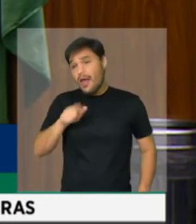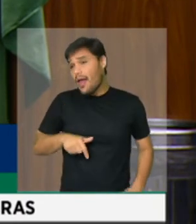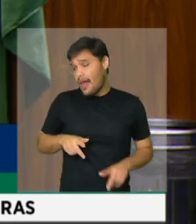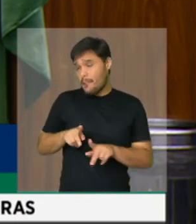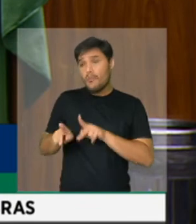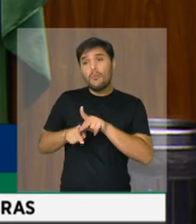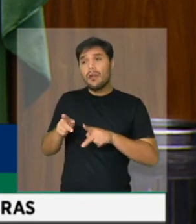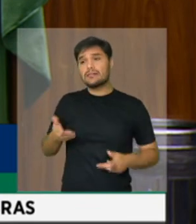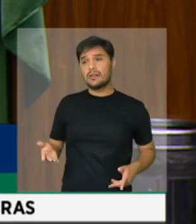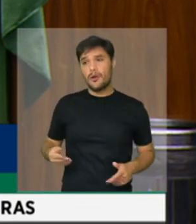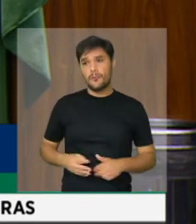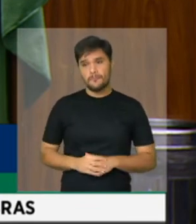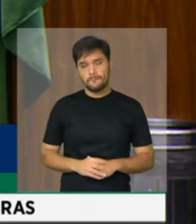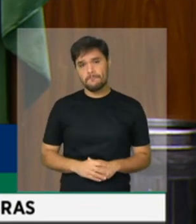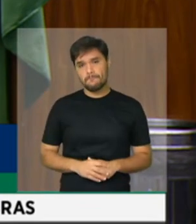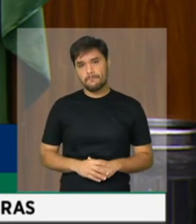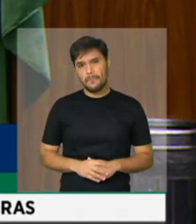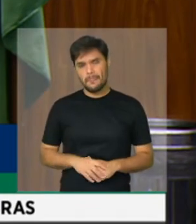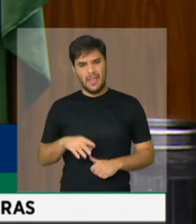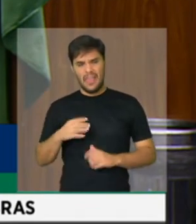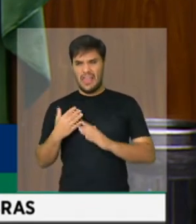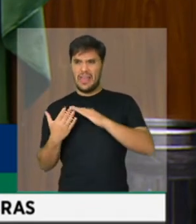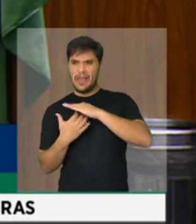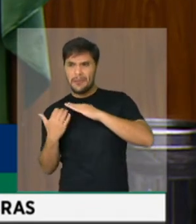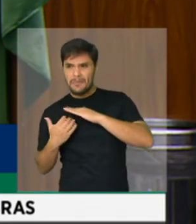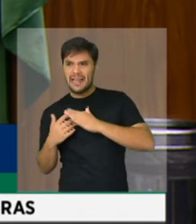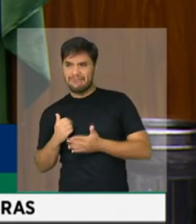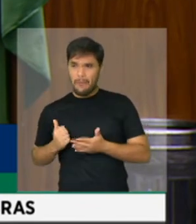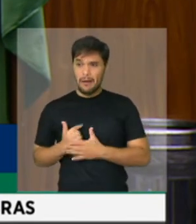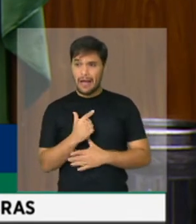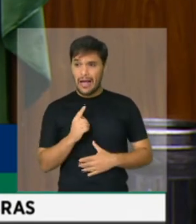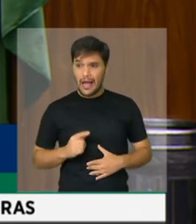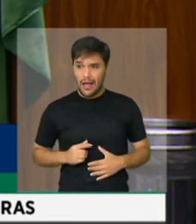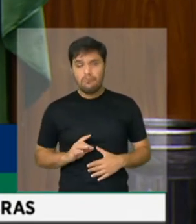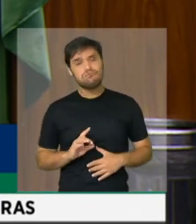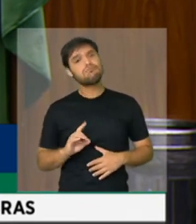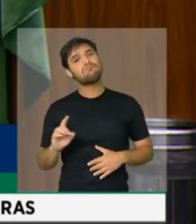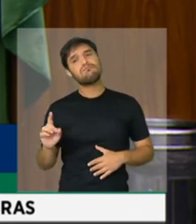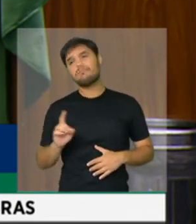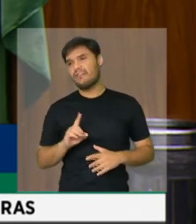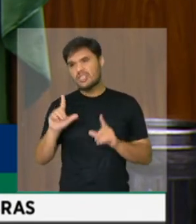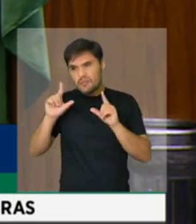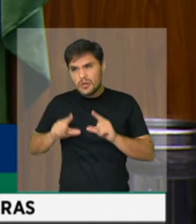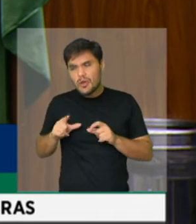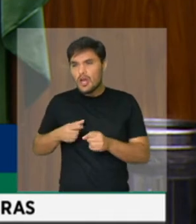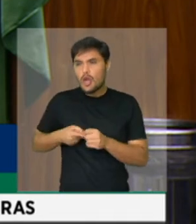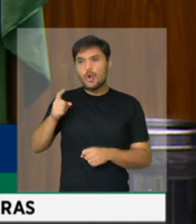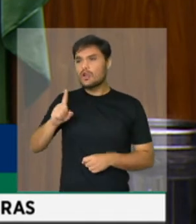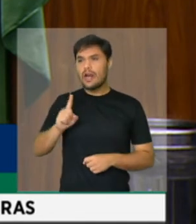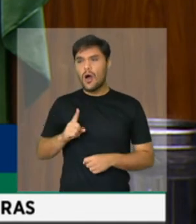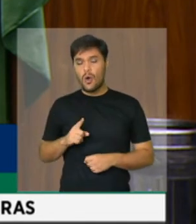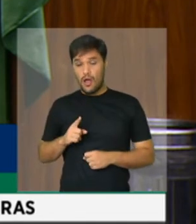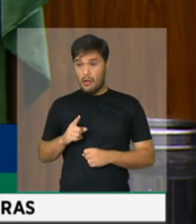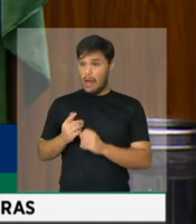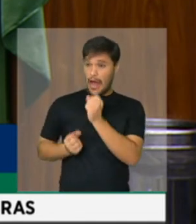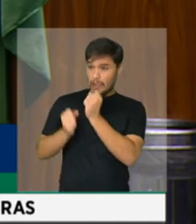UMA VEZ. NÃO É O EMPRESÁRIO QUE VAI GUARDAR E DIMINUIR SEU LUCRO. ELE VAI REPASSAR ESSA CONTA LÁ PRA PONTA. ENTÃO O